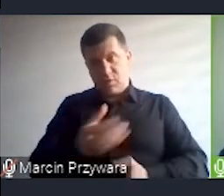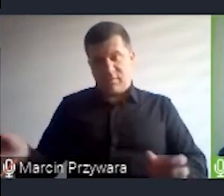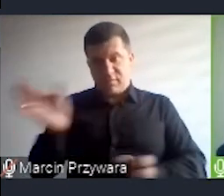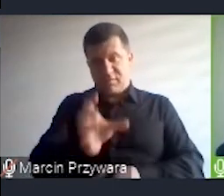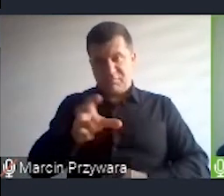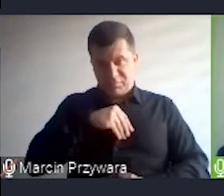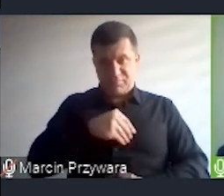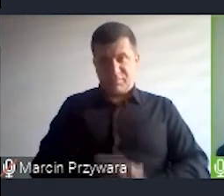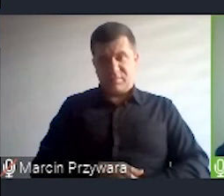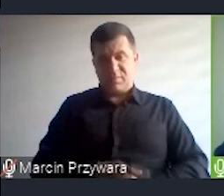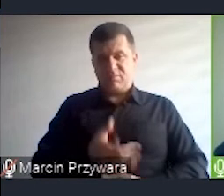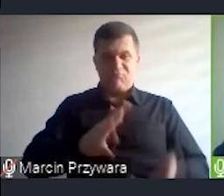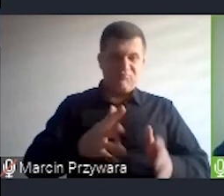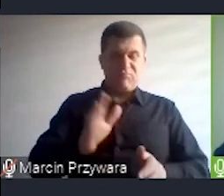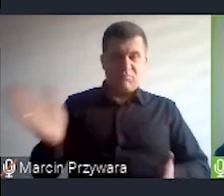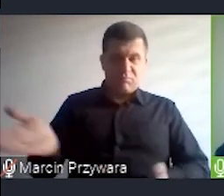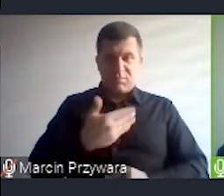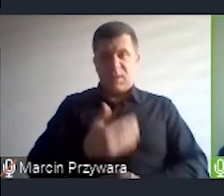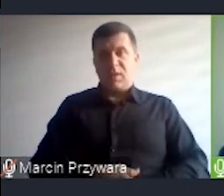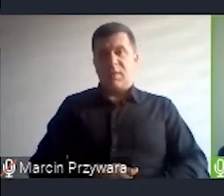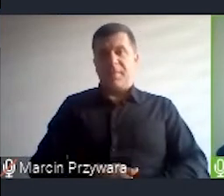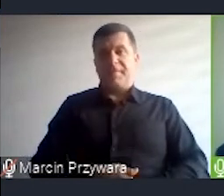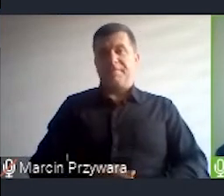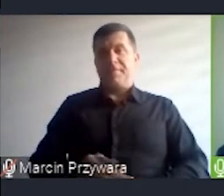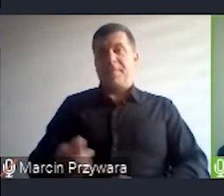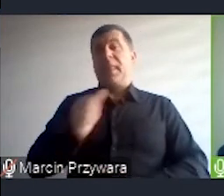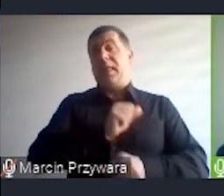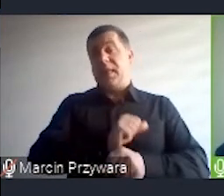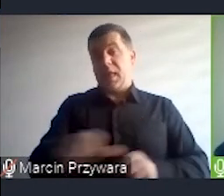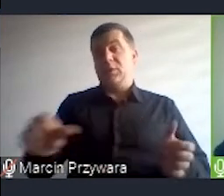Więc odpowiedź była prosta: jest środkiem trwałym,